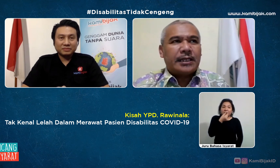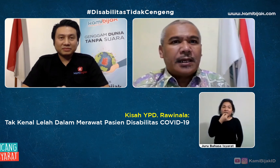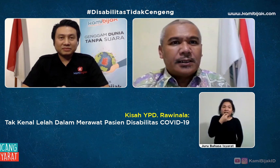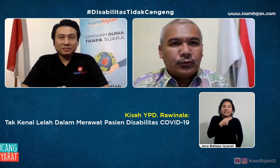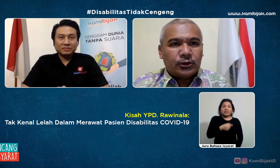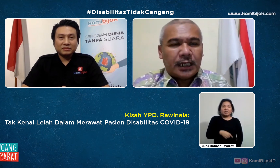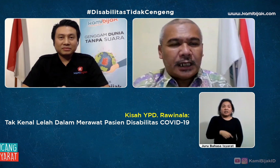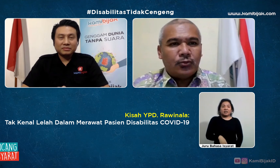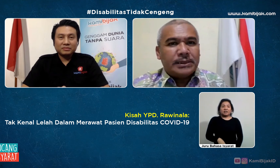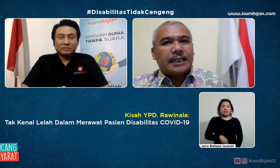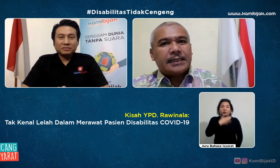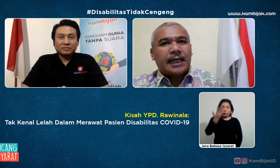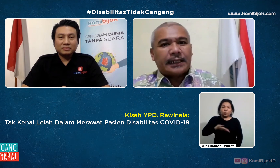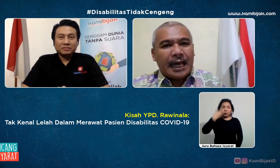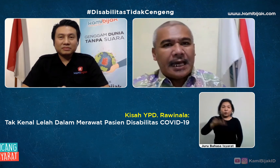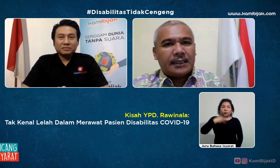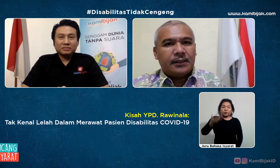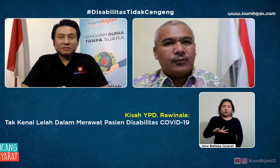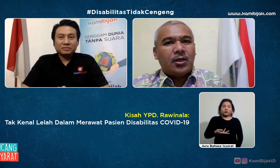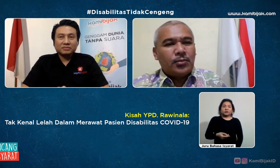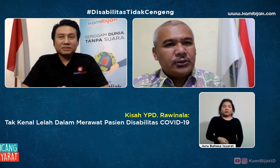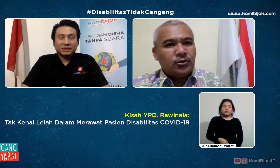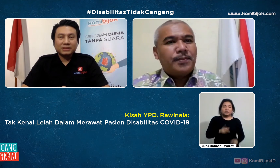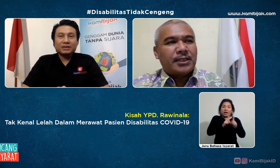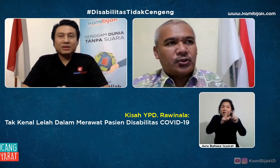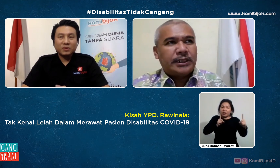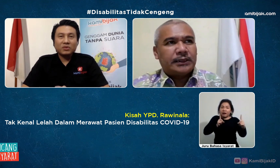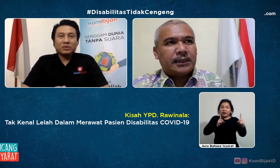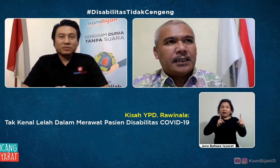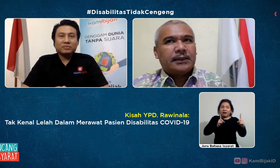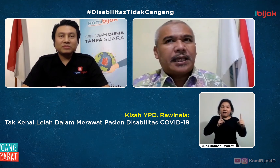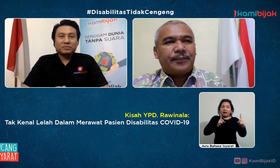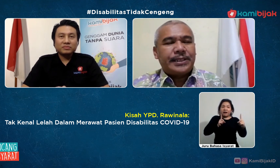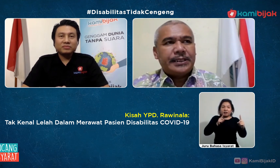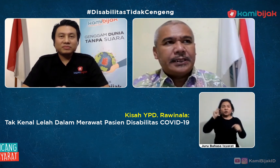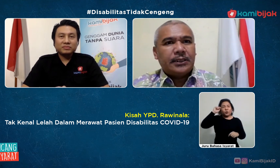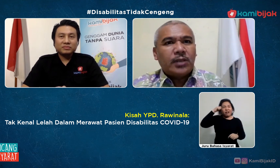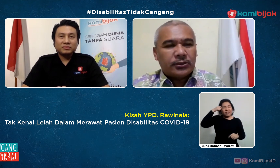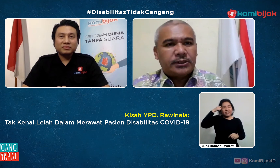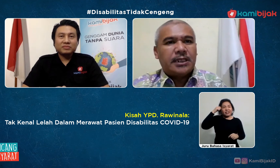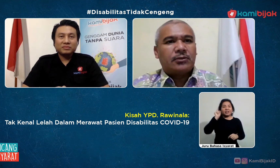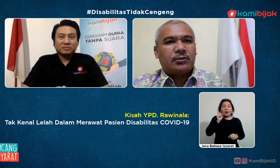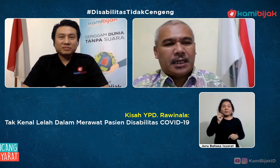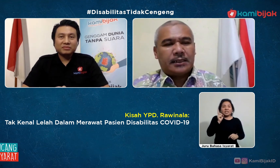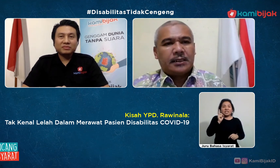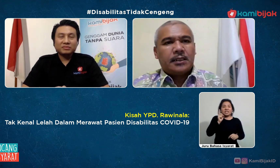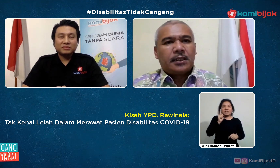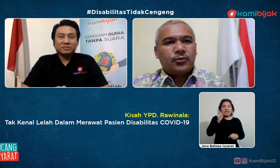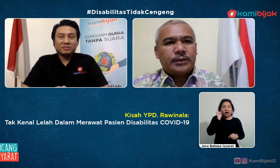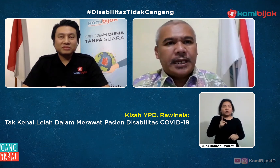Kemudian untuk selalu menjaga jarak walaupun itu memang sulit tetapi itu harus dilakukan